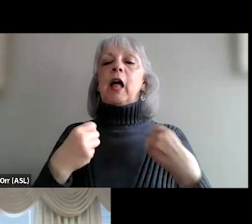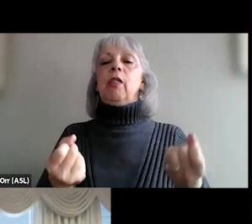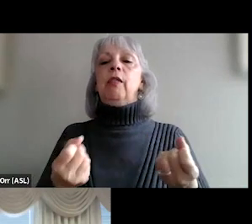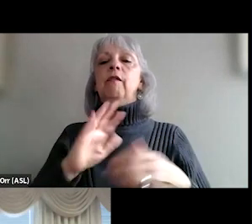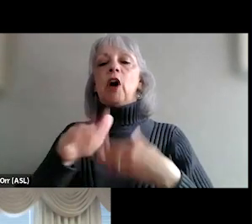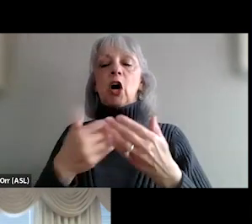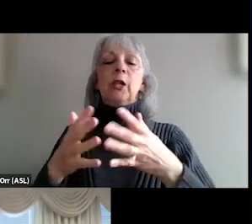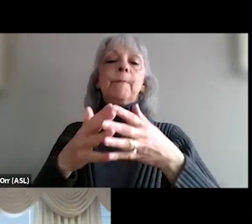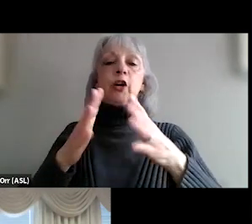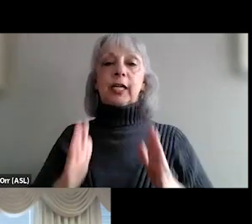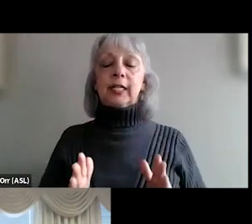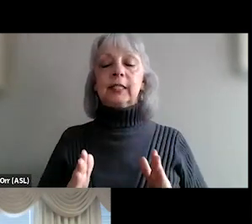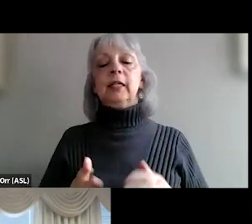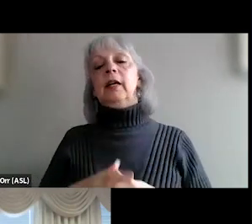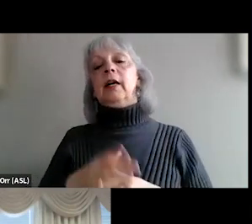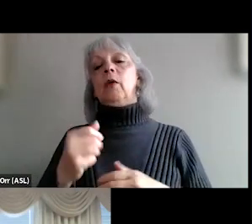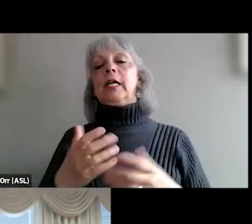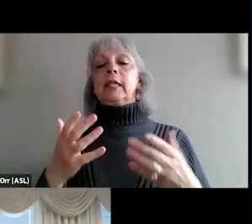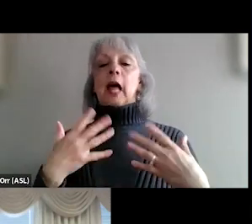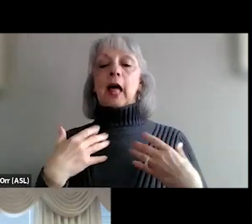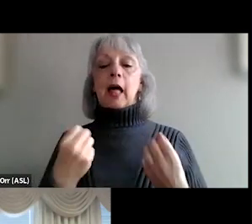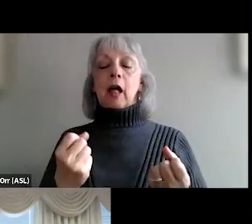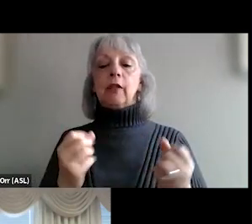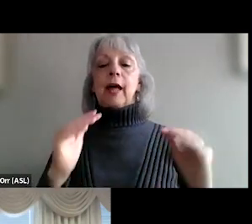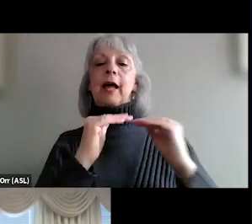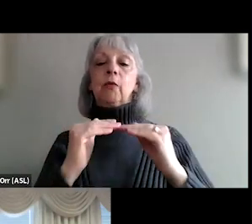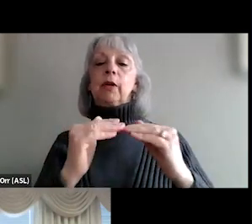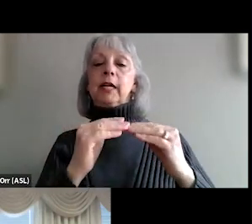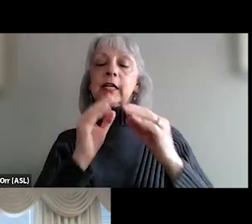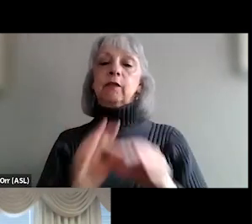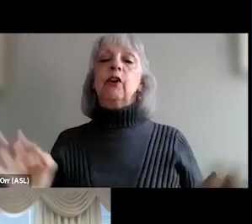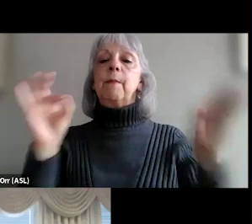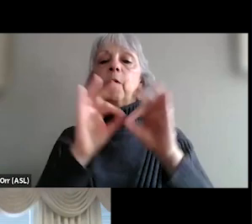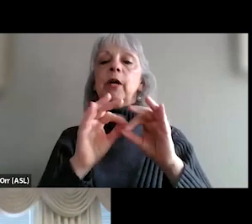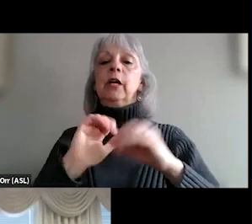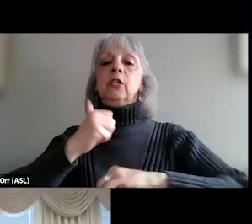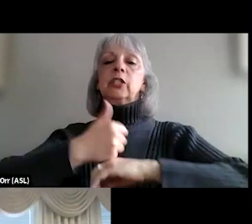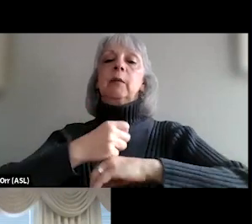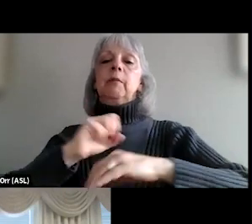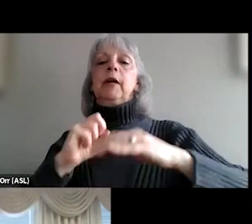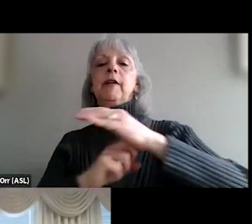y trabaja para garantizar que la equidad en salud sea el motor impulsor para construir una base más sólida para un futuro más saludable,